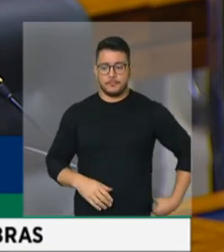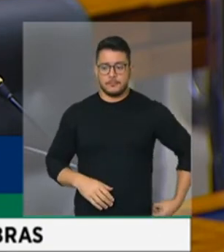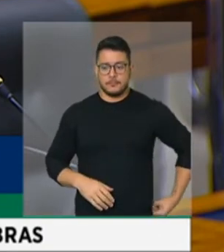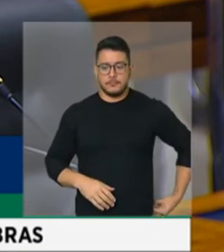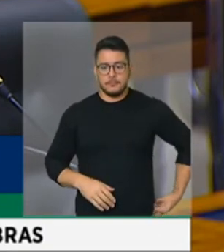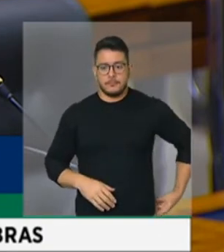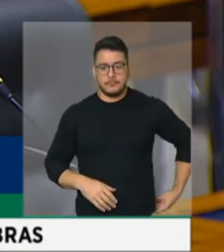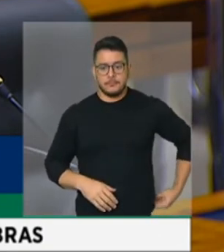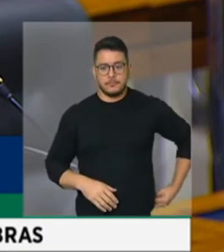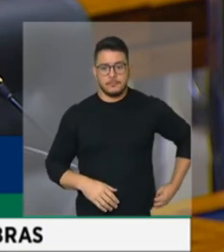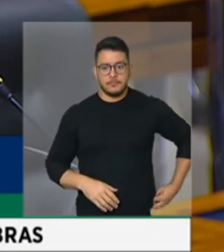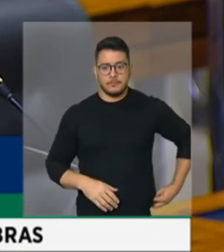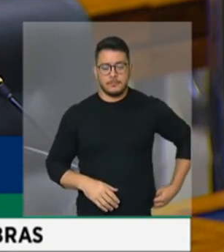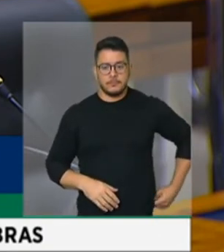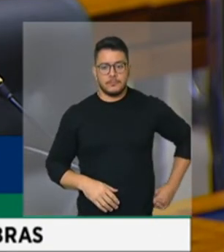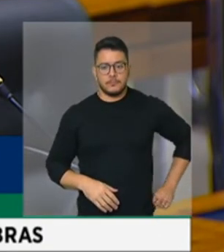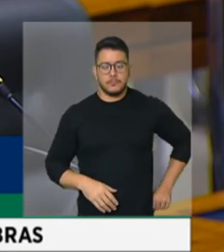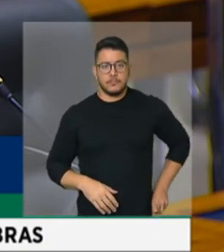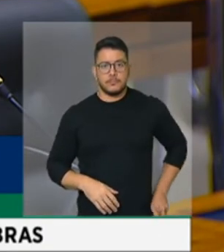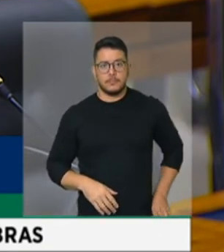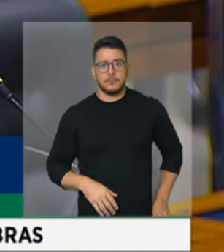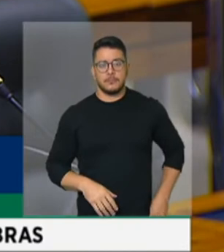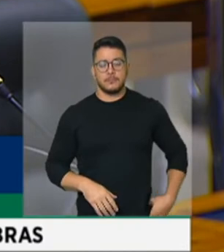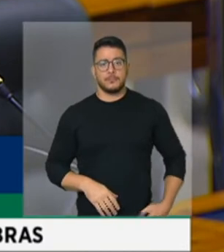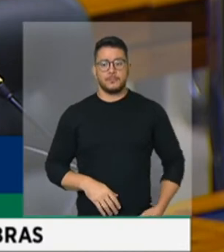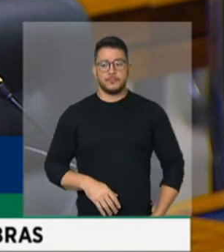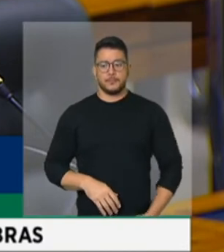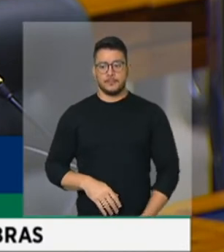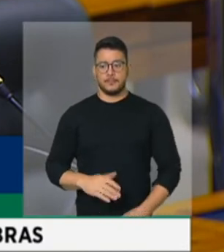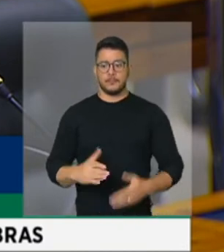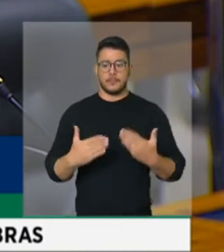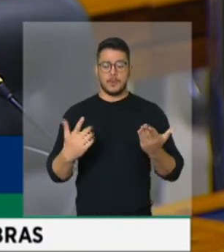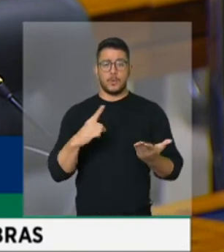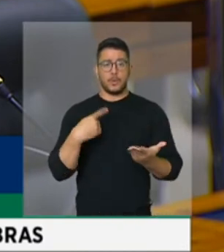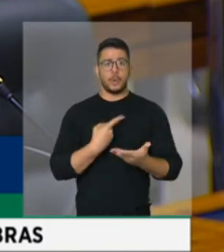NÓS SOLICITAMOS, E EU CONCLUO DENTRO DO MEU TEMPO, PRESIDENTE, PRIMEIRO, QUE A LEITURA EM PLENÁRIO DA MP